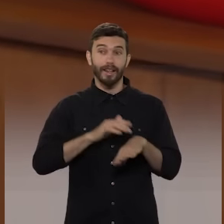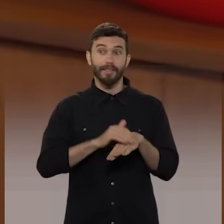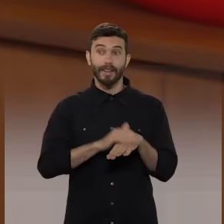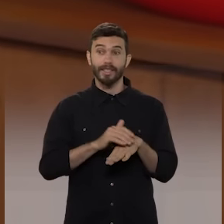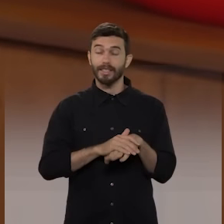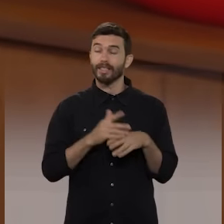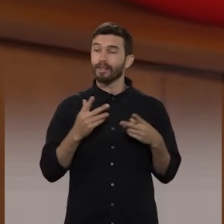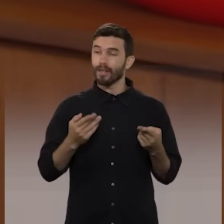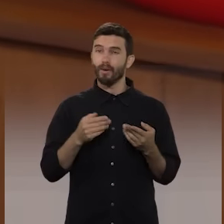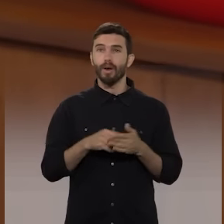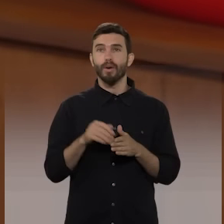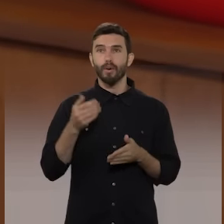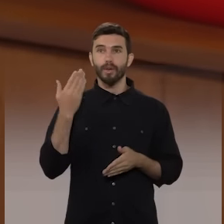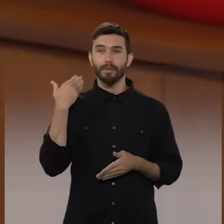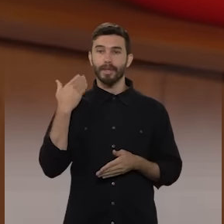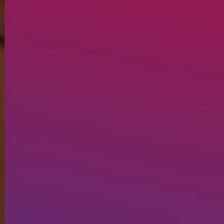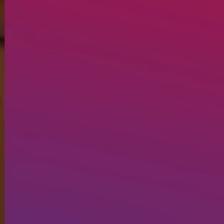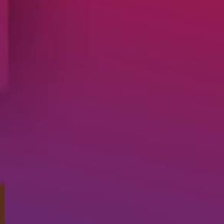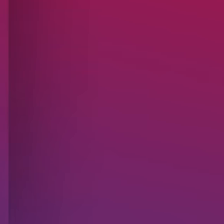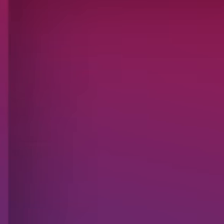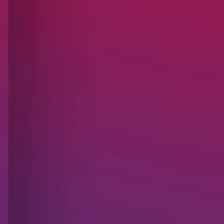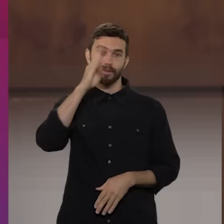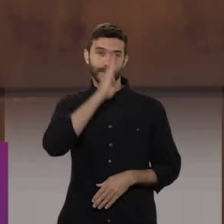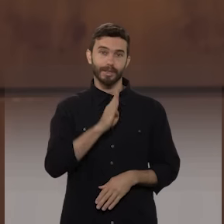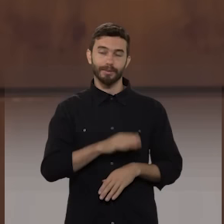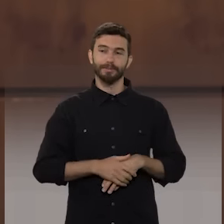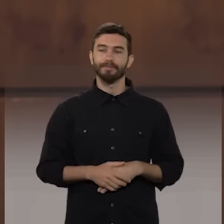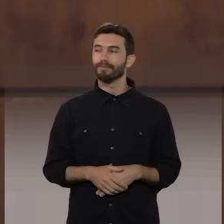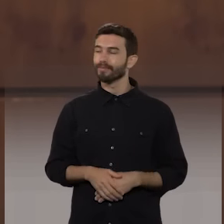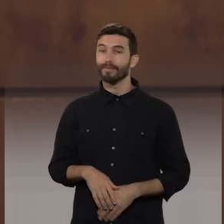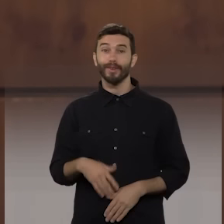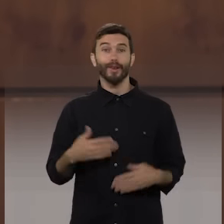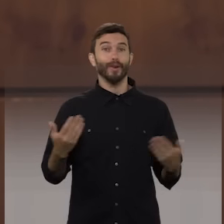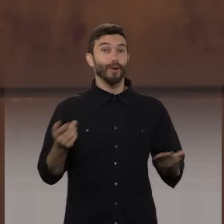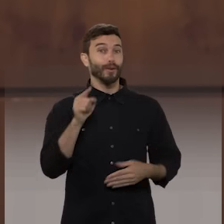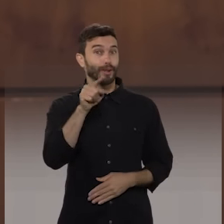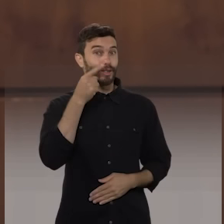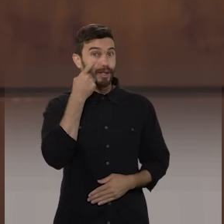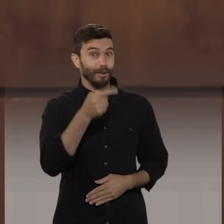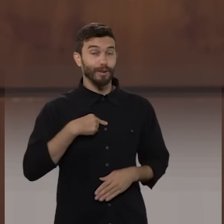os mesmos passos feitos no Brasil.” Você ouviu um dos destaques de hoje,